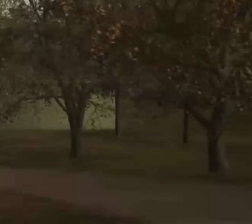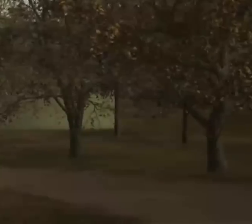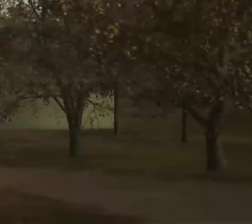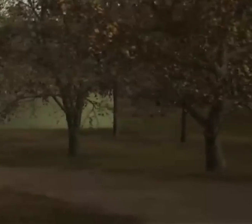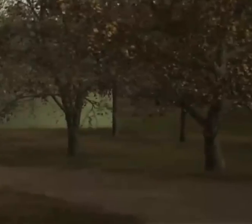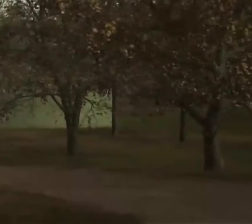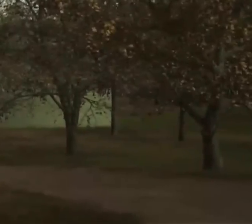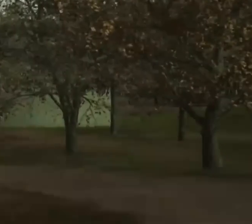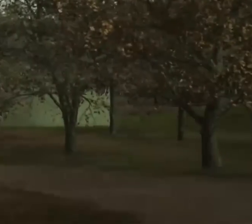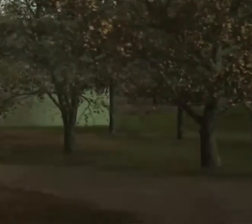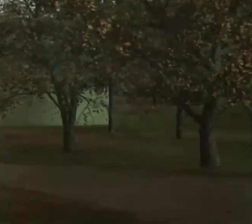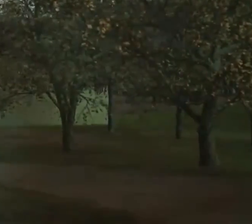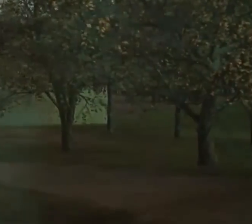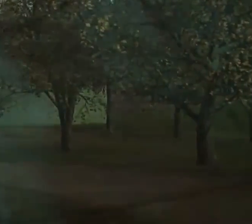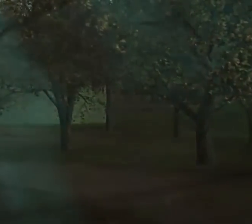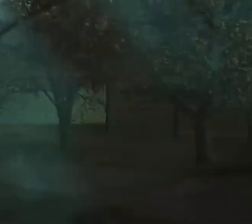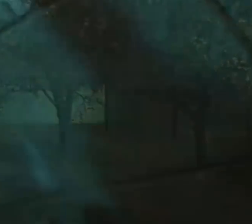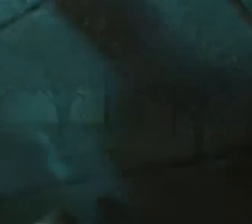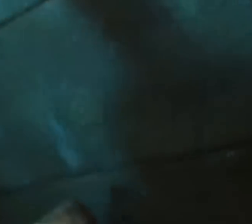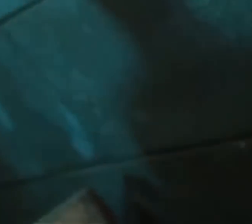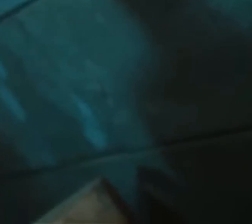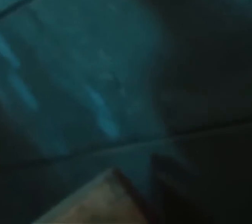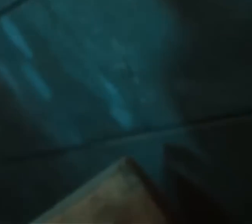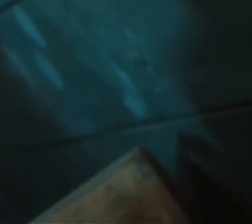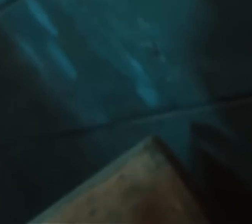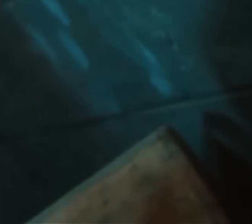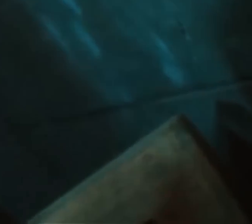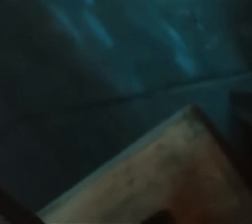(Yunus) Allah, ya Allah, ya Allah, ya Allah!